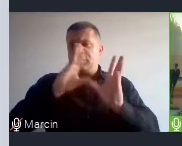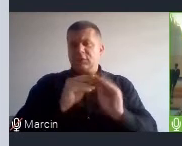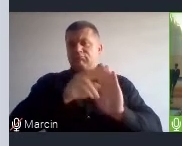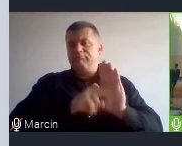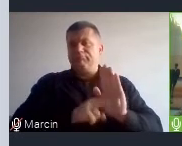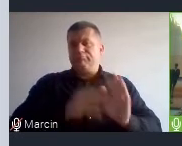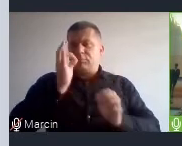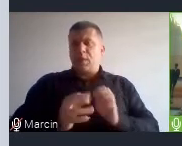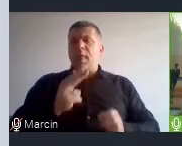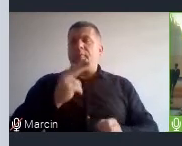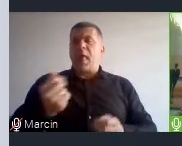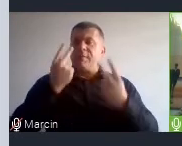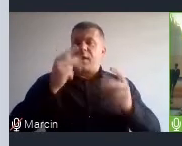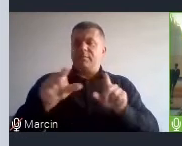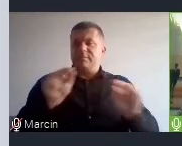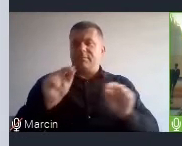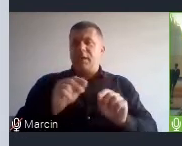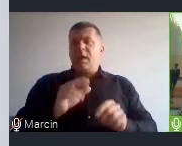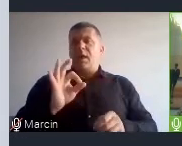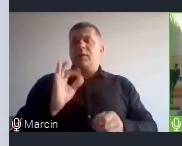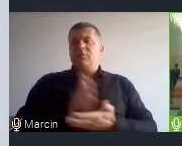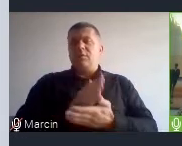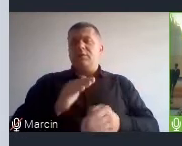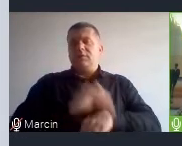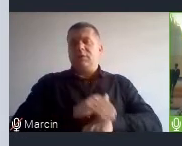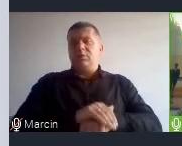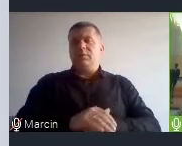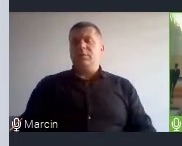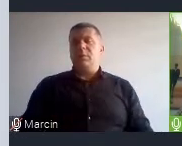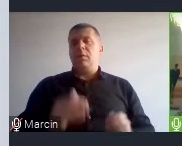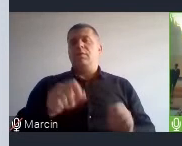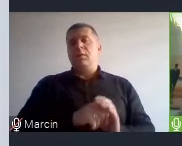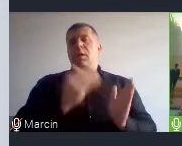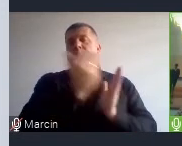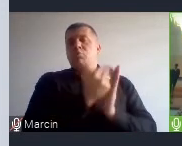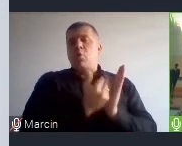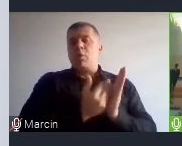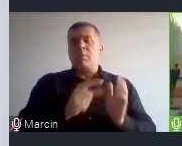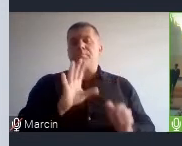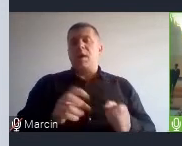ale o najważniejszych elementach zamówień i problemach w projektach, które są z tym związane.